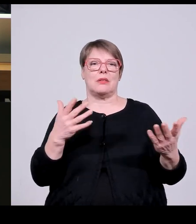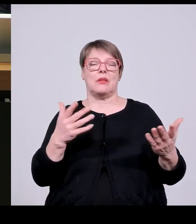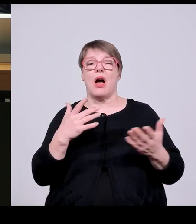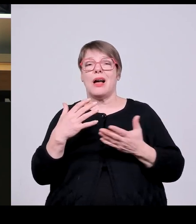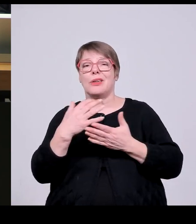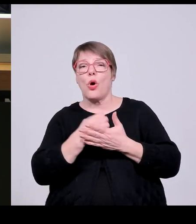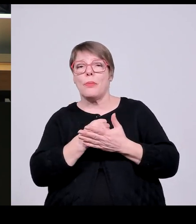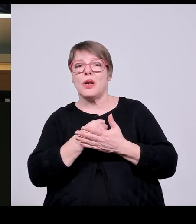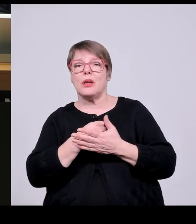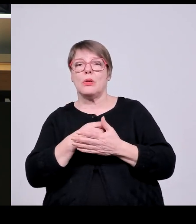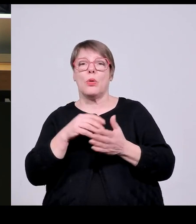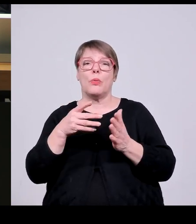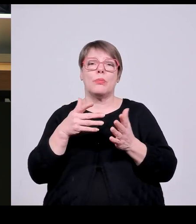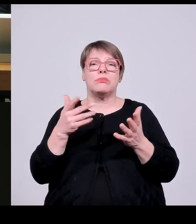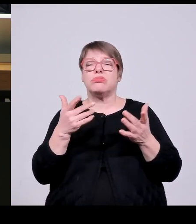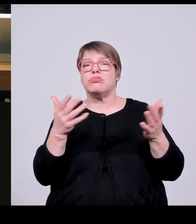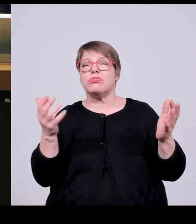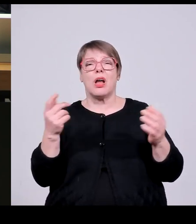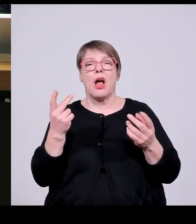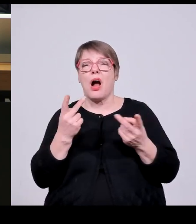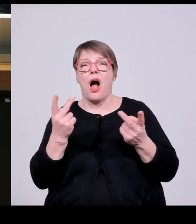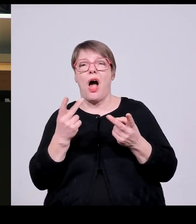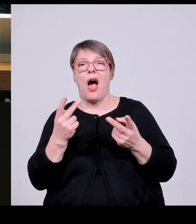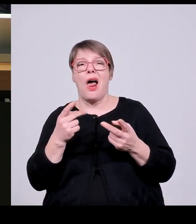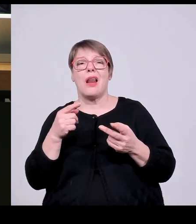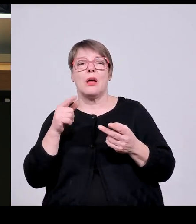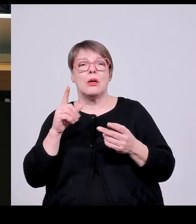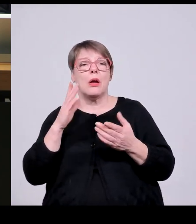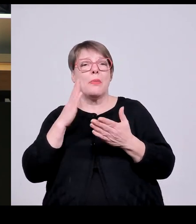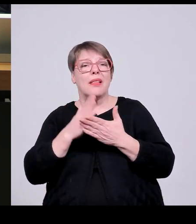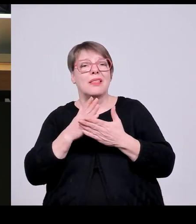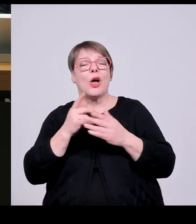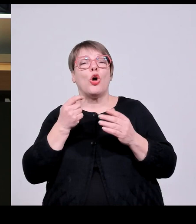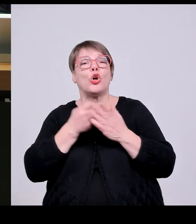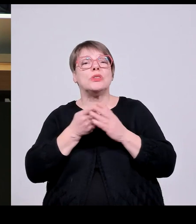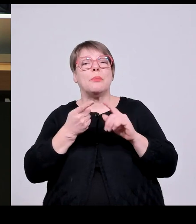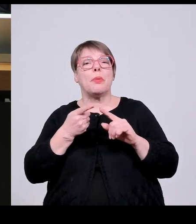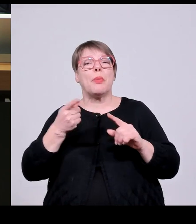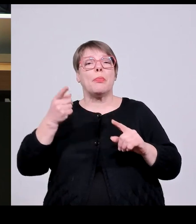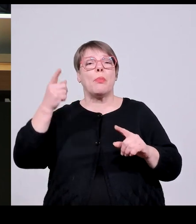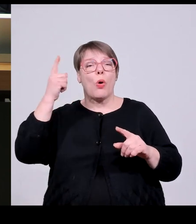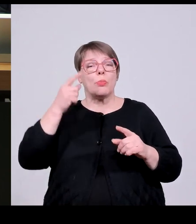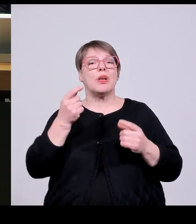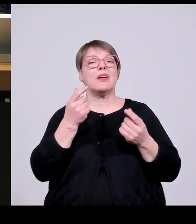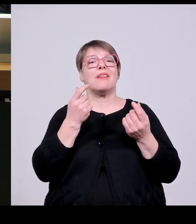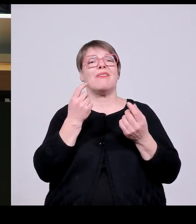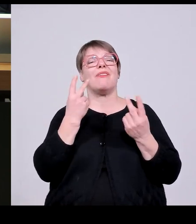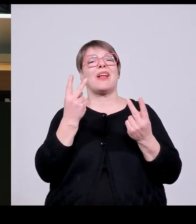Eigenkapitalquote haben, die ihnen auch beides ermöglicht, nämlich zu bauen und zu vernünftigen Konditionen zu vermieten.